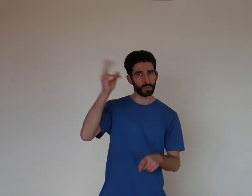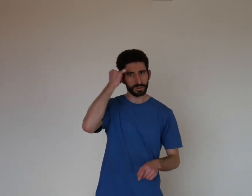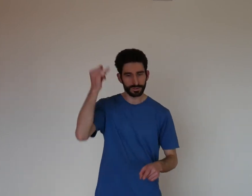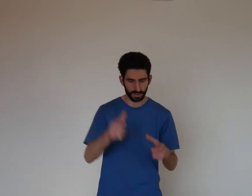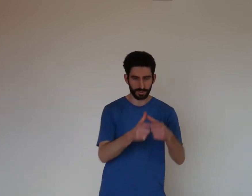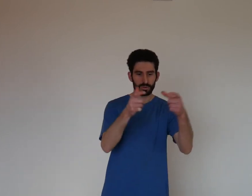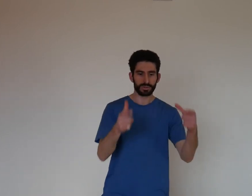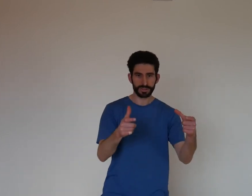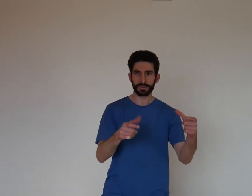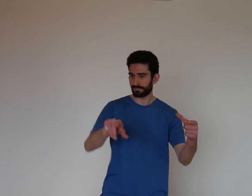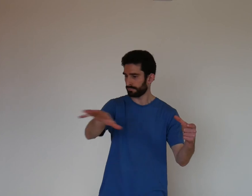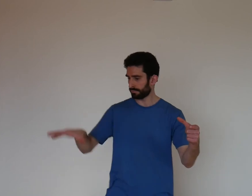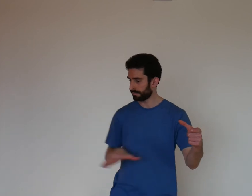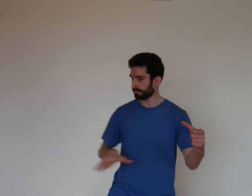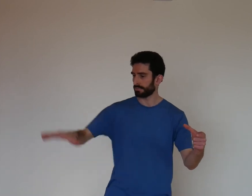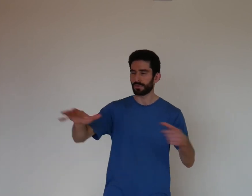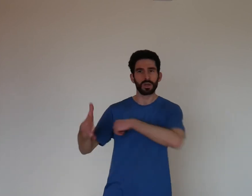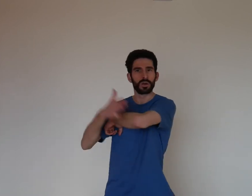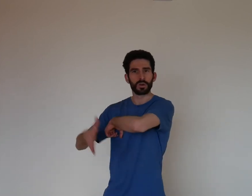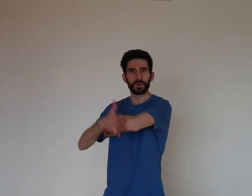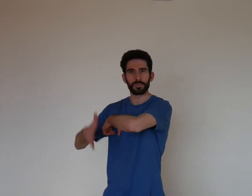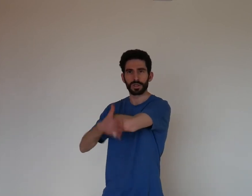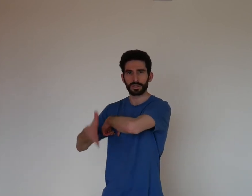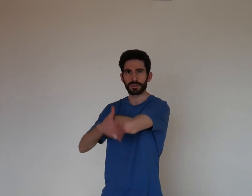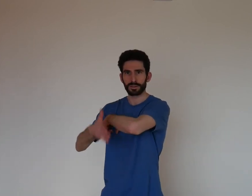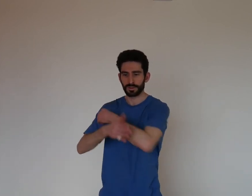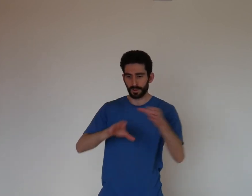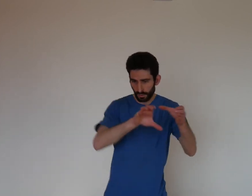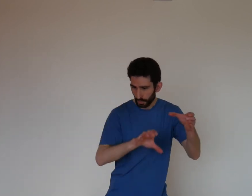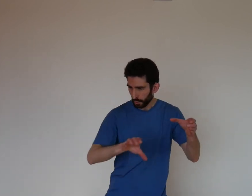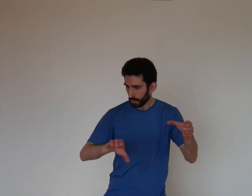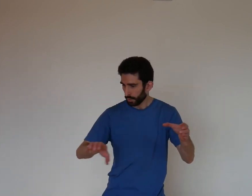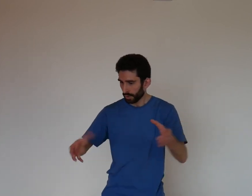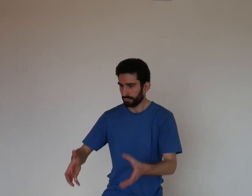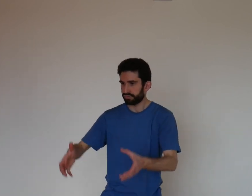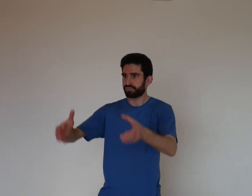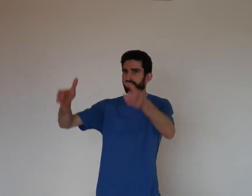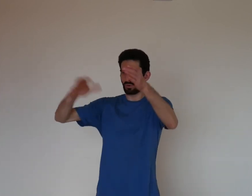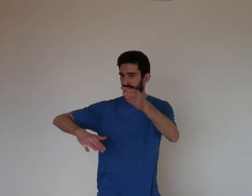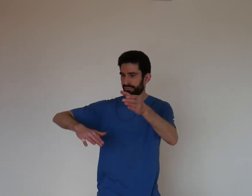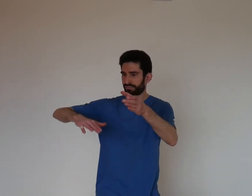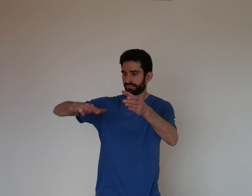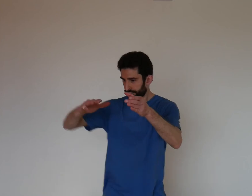Une autre idée apparaît : dans la campagne autour de l'usine, créer des canalisations qui arrivent jusqu'à des silos.